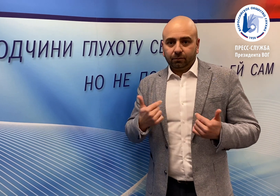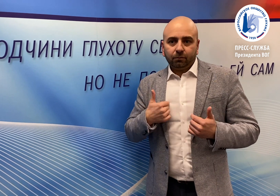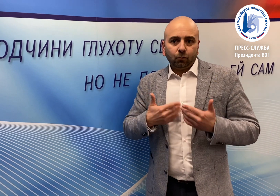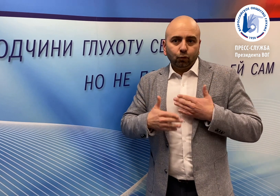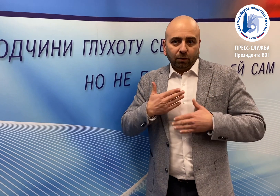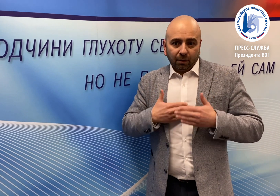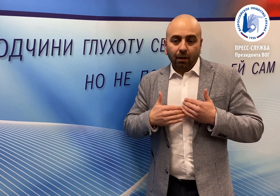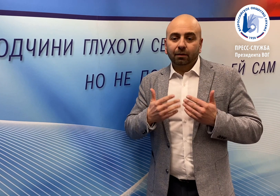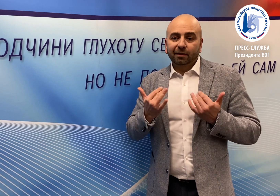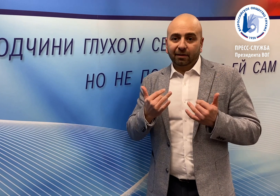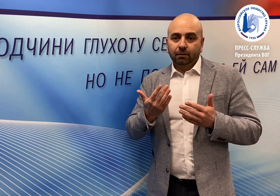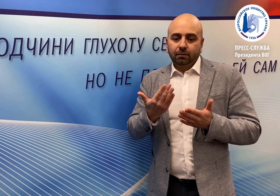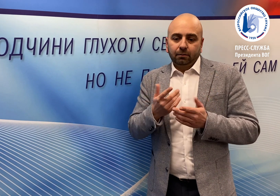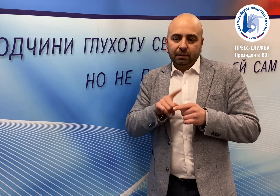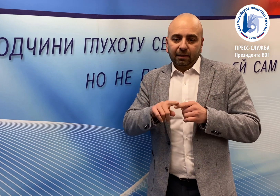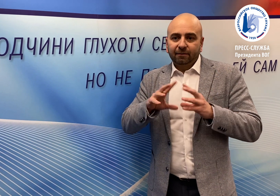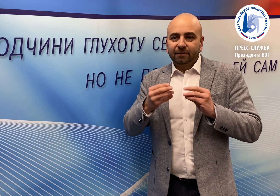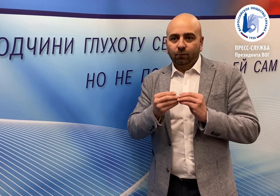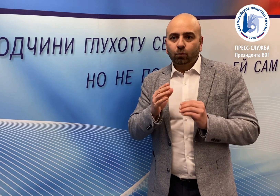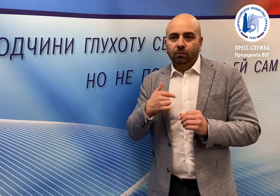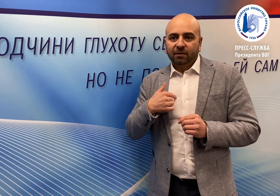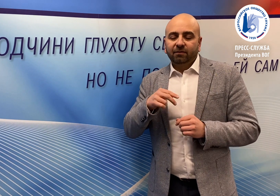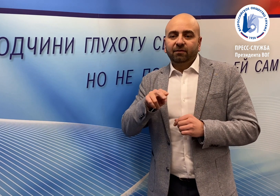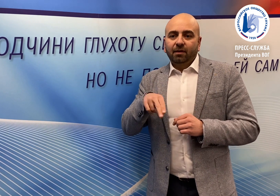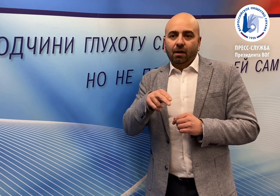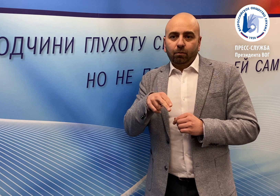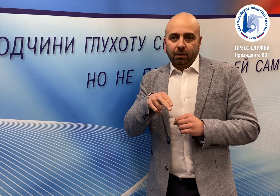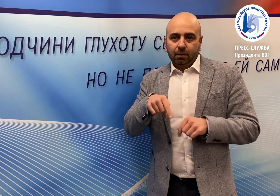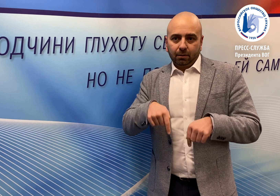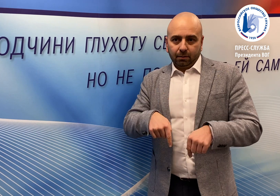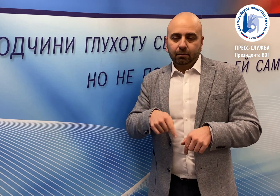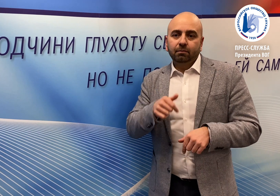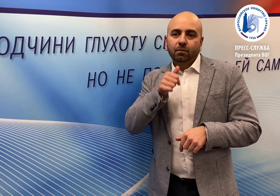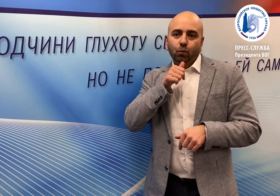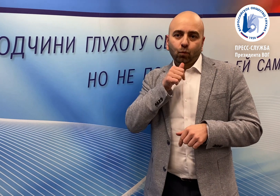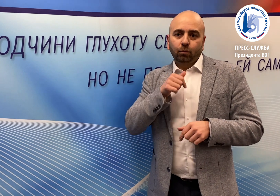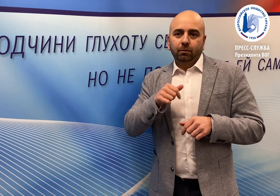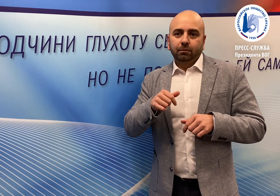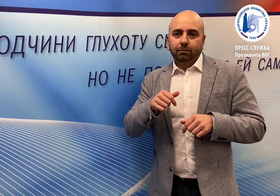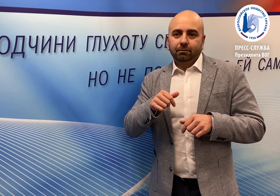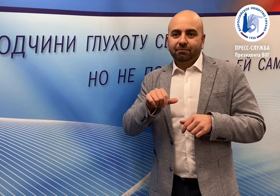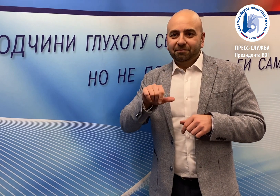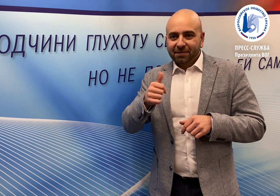Мы очень рады, и скорее всего в декабре этого года мы попробуем провести